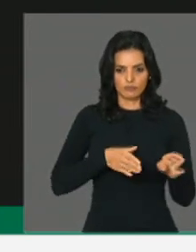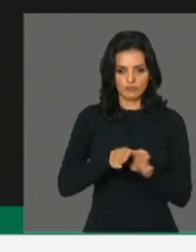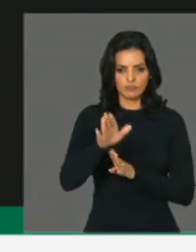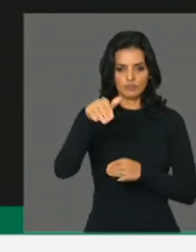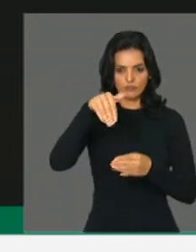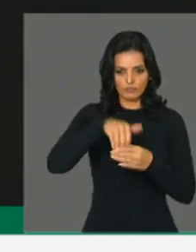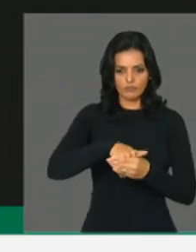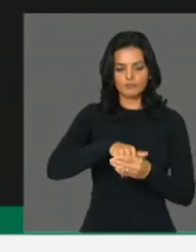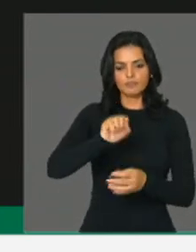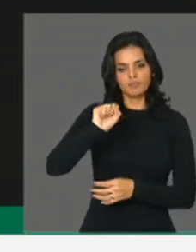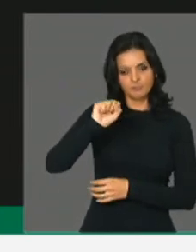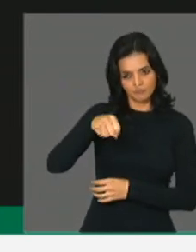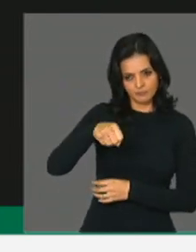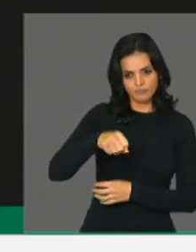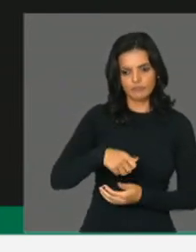CONDUZINDO O VOTO DA DIREITA.